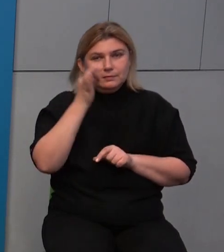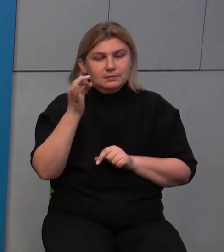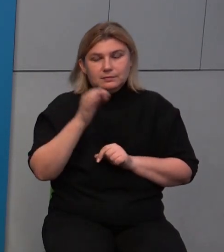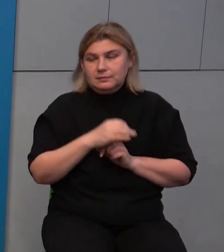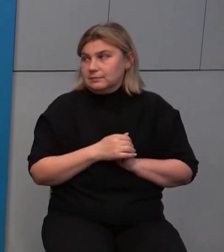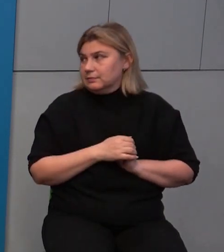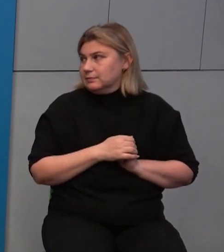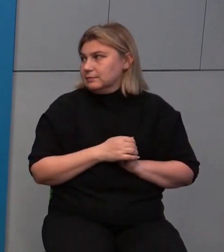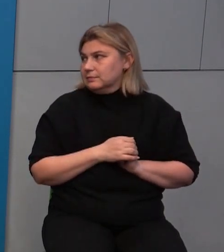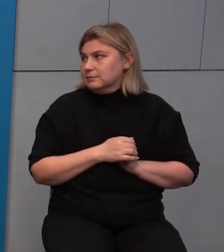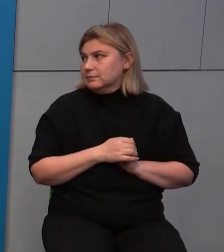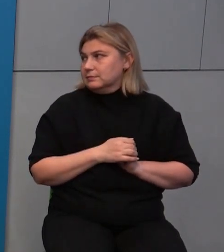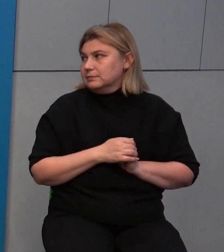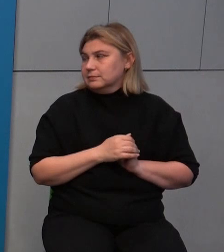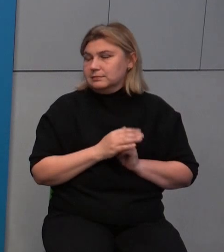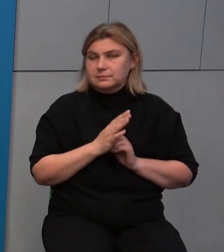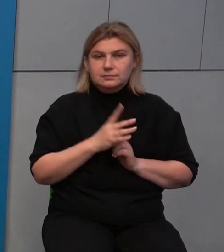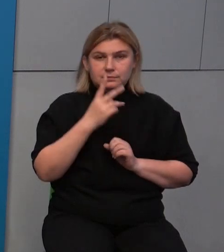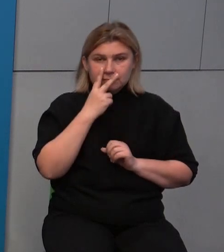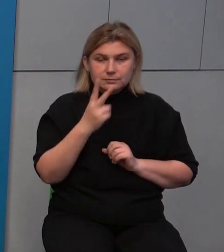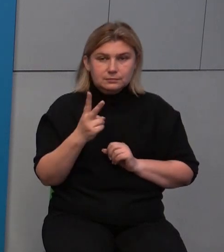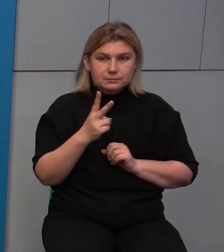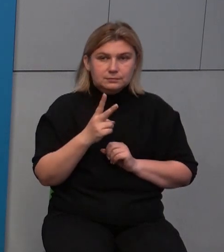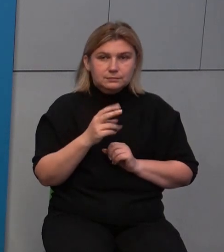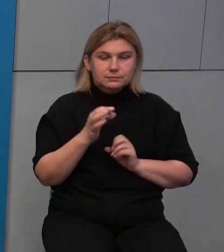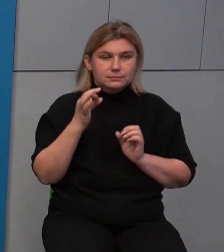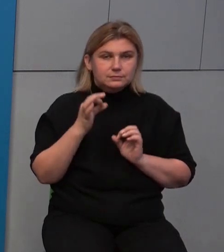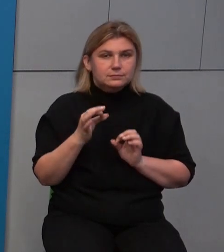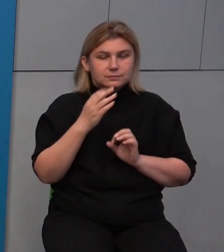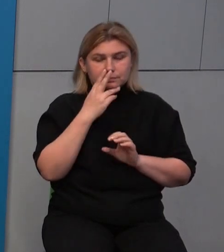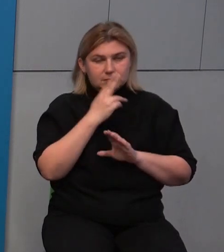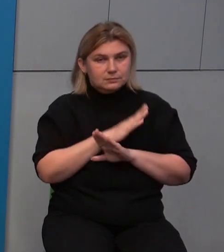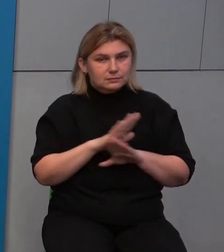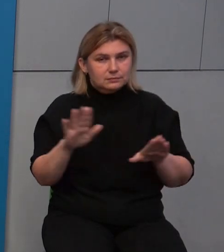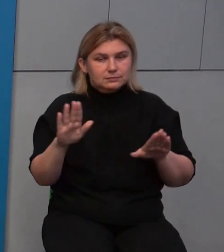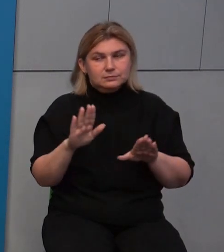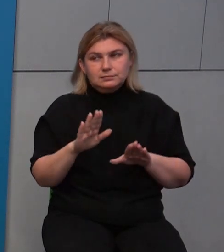Ale proszę zauważyć, że to dzisiaj wracają, znaczy ja to też pokazuję w takim kontekście, bo to jest też śmieszna